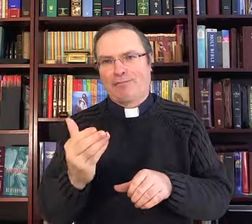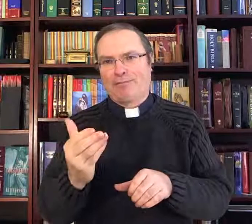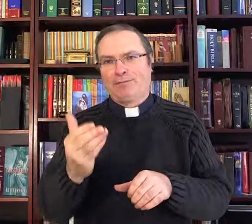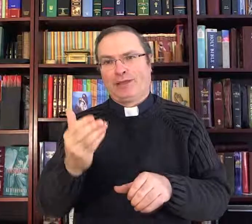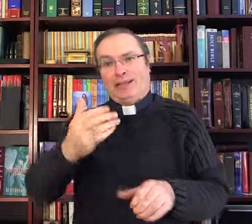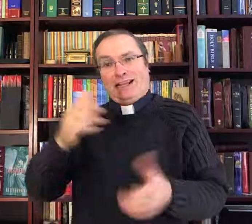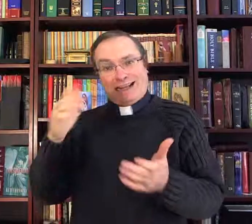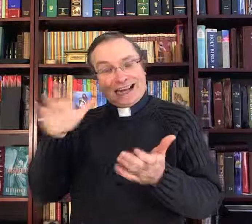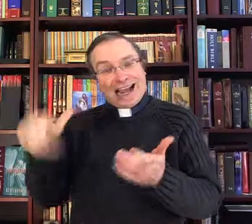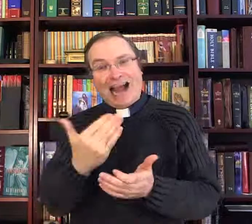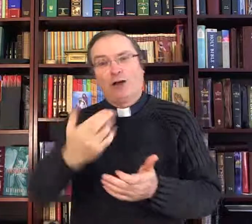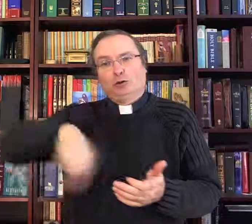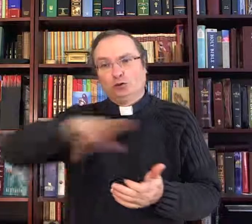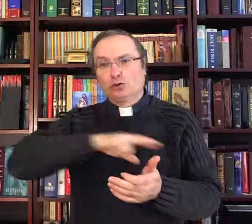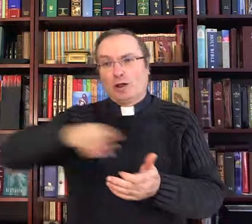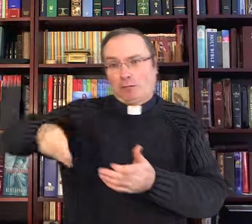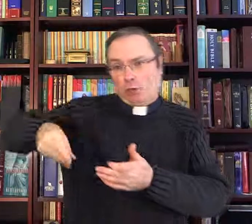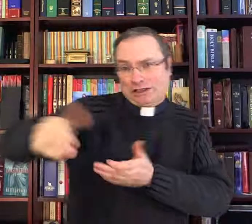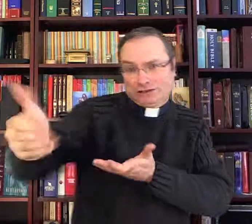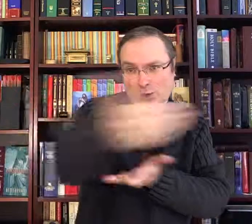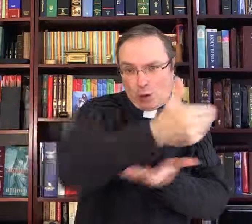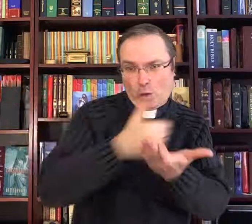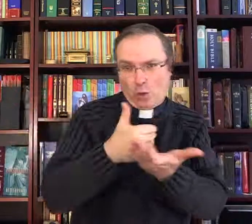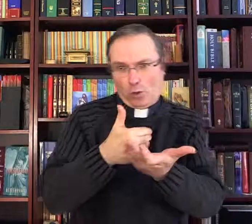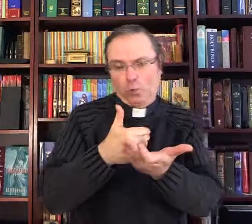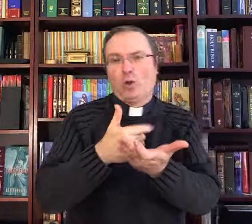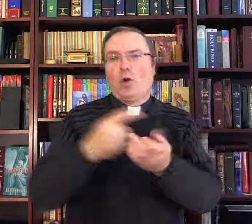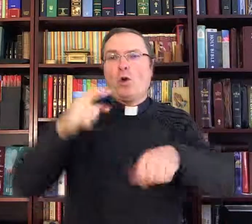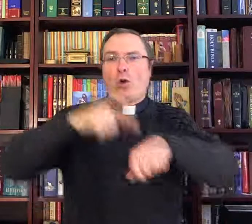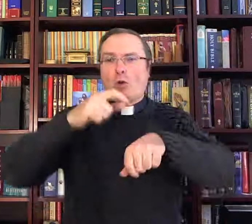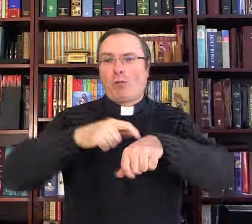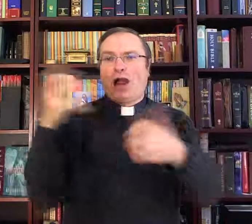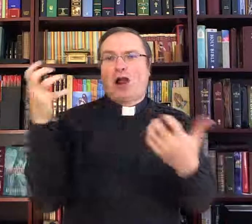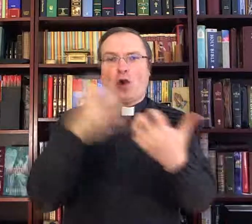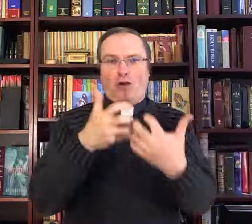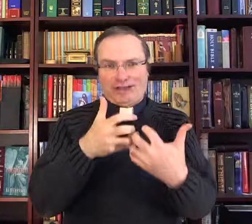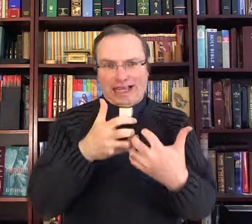car nous moissonnerons au moment convenable,